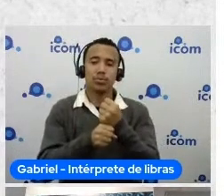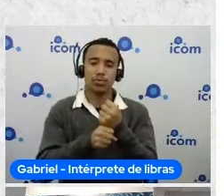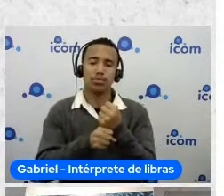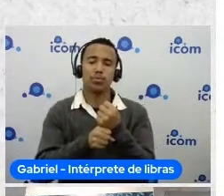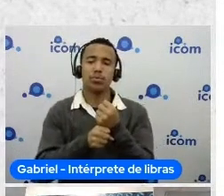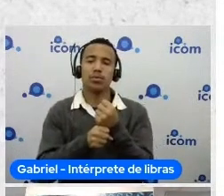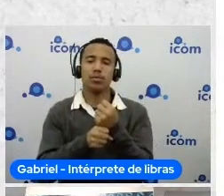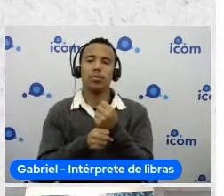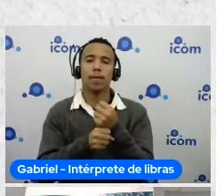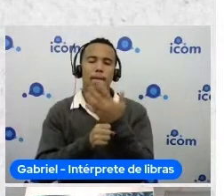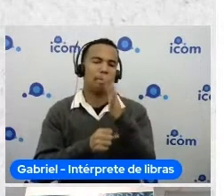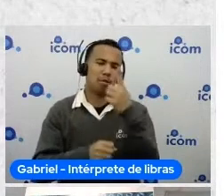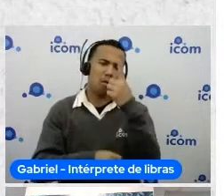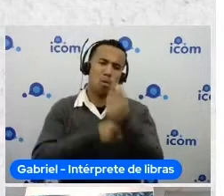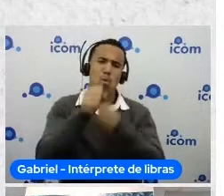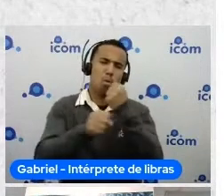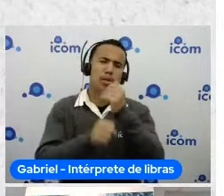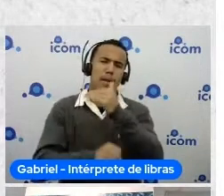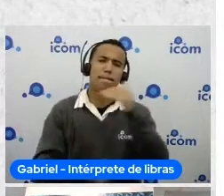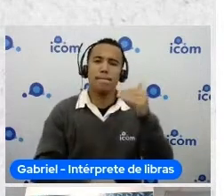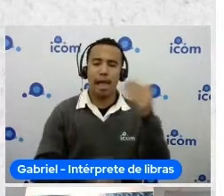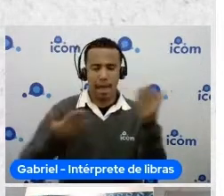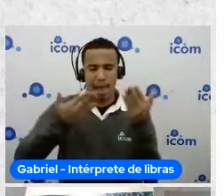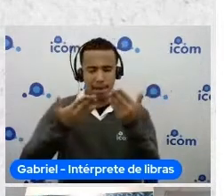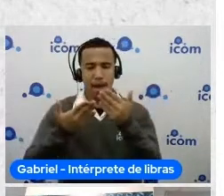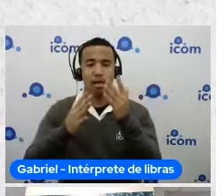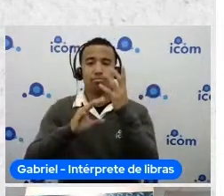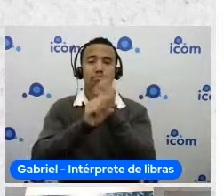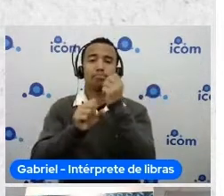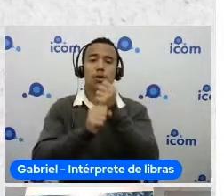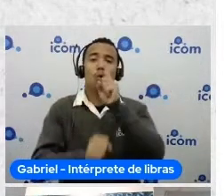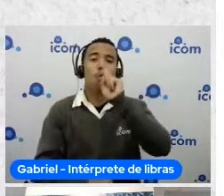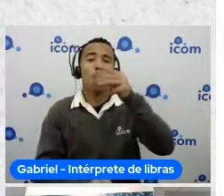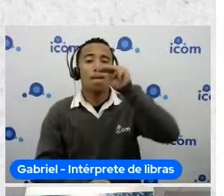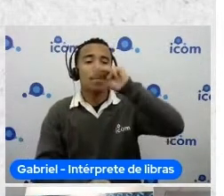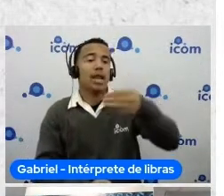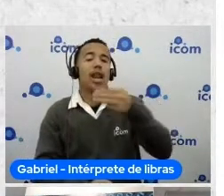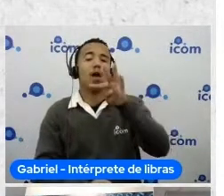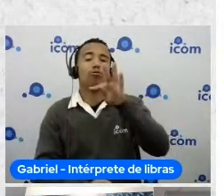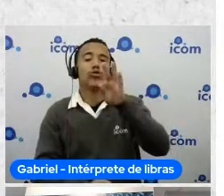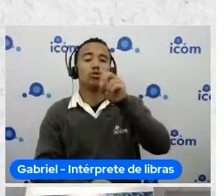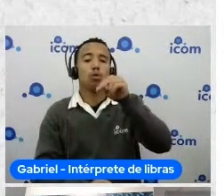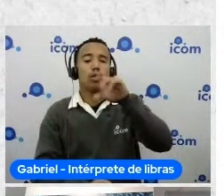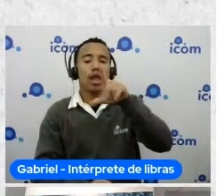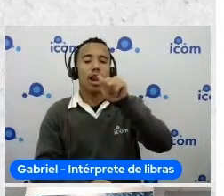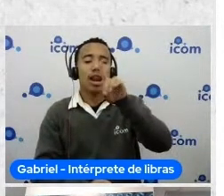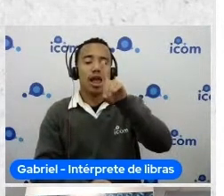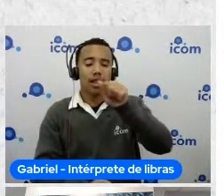chegando a um ano e meio agora, já soma um milhão de toneladas, e fazendo uma conversão,